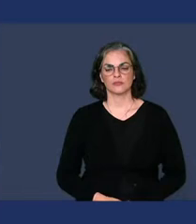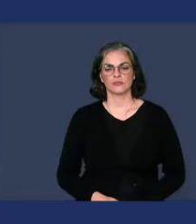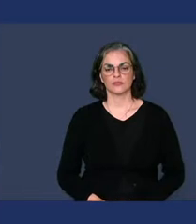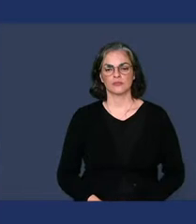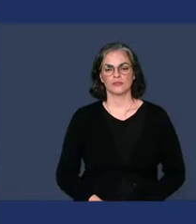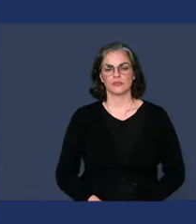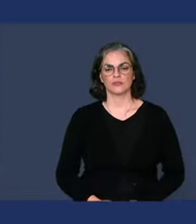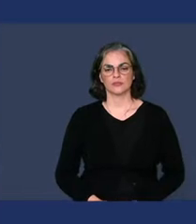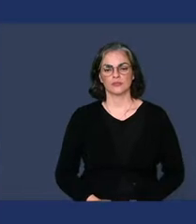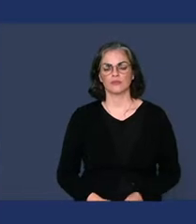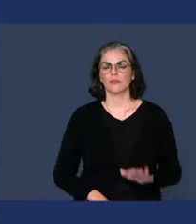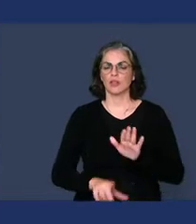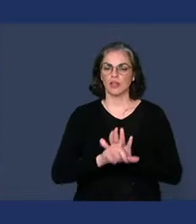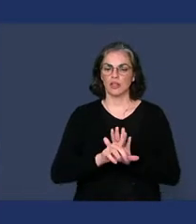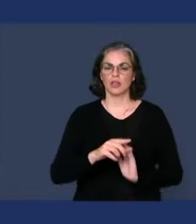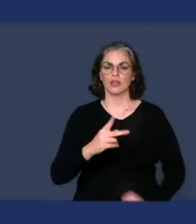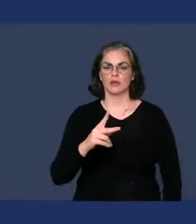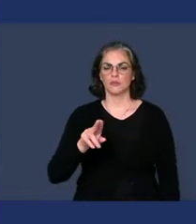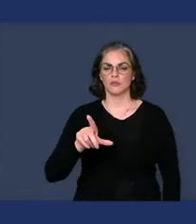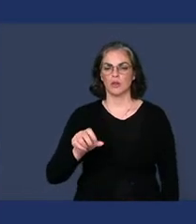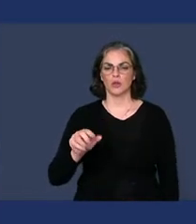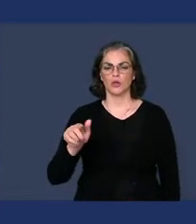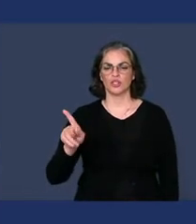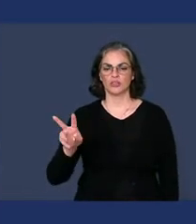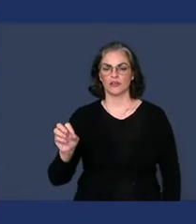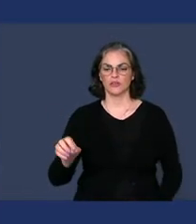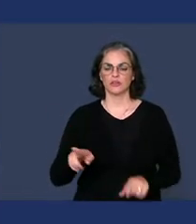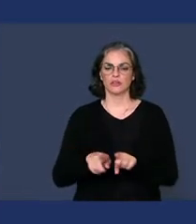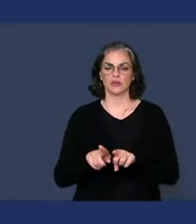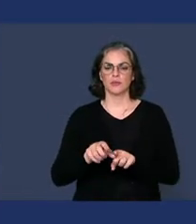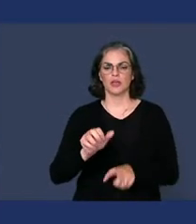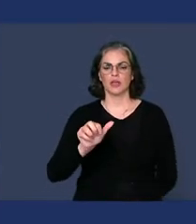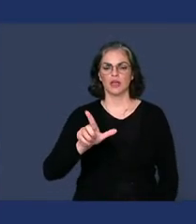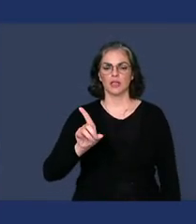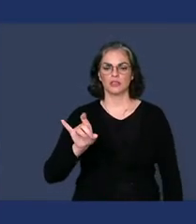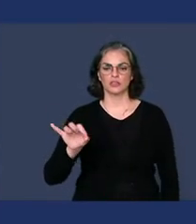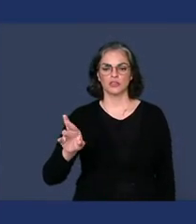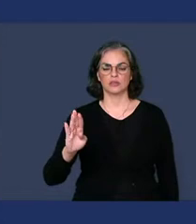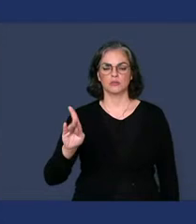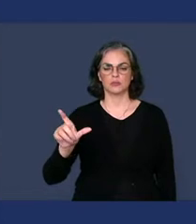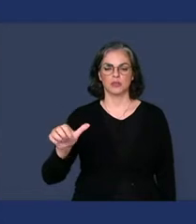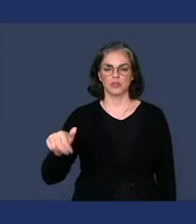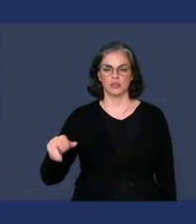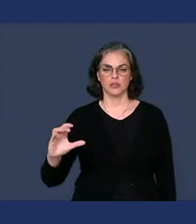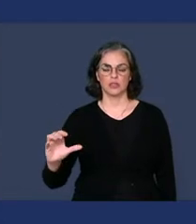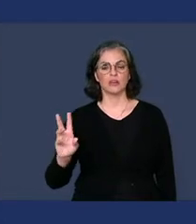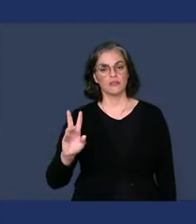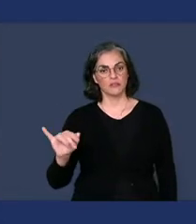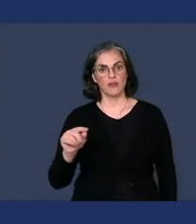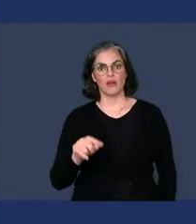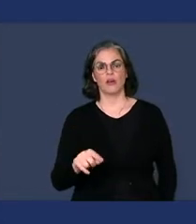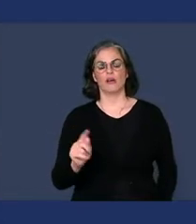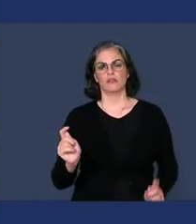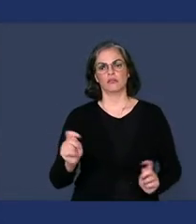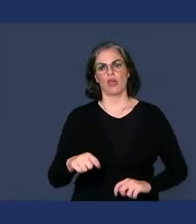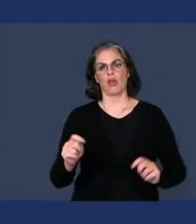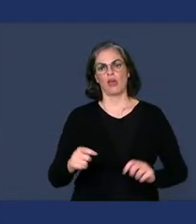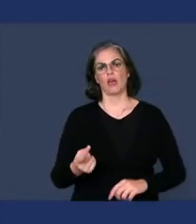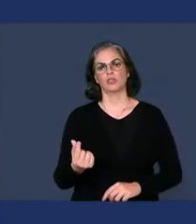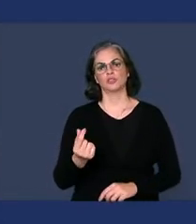POR ISSO A LEI PAULO GUSTAVO E A LEI ALDIR BLANC É QUE VÃO DAR ESTA FONTE PERMANENTE PARA FINANCIAMENTO PARA A CULTURA